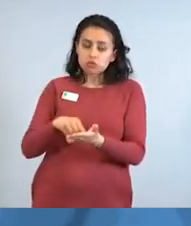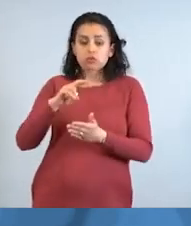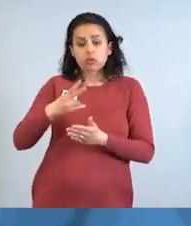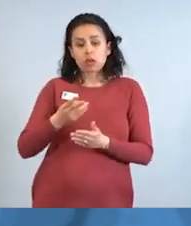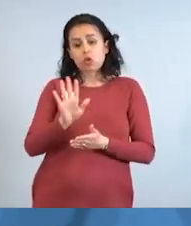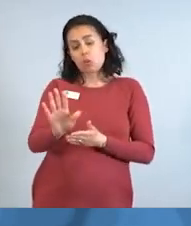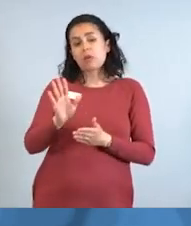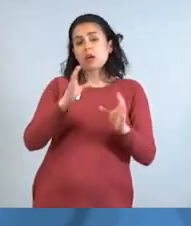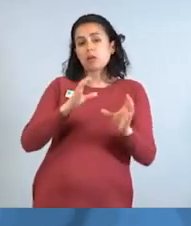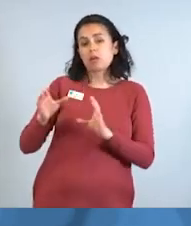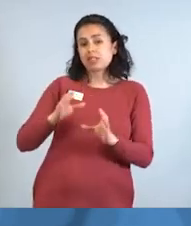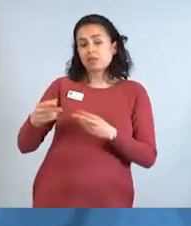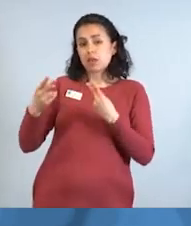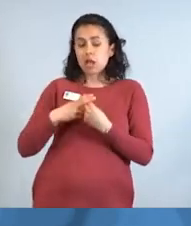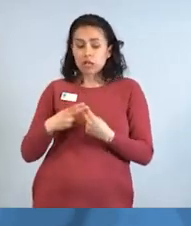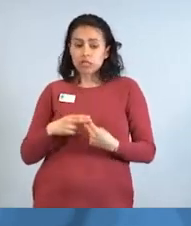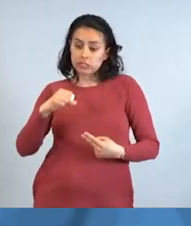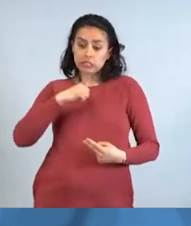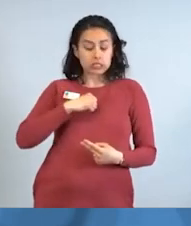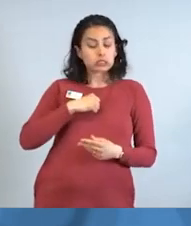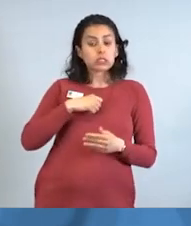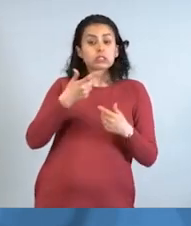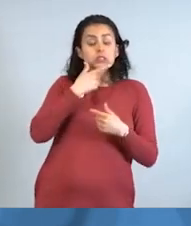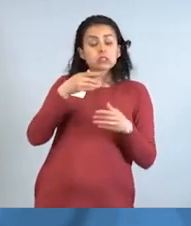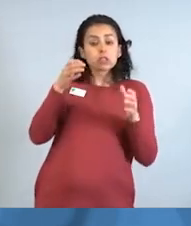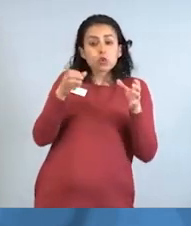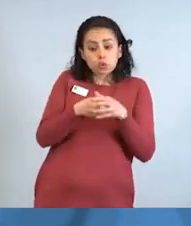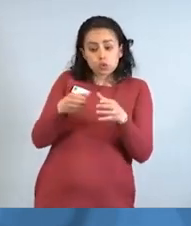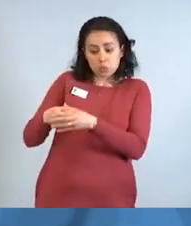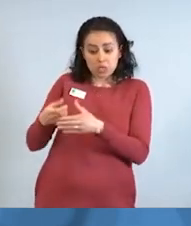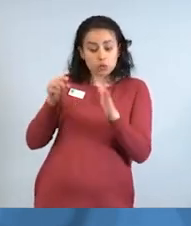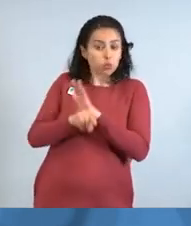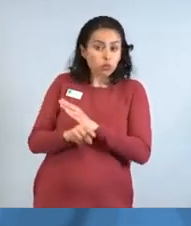Heiltä saa parhaan tiedon siitä, kuuluuko riskiryhmiin.